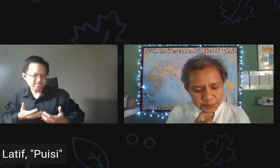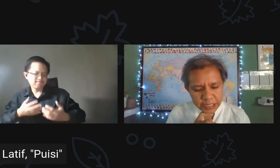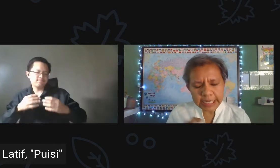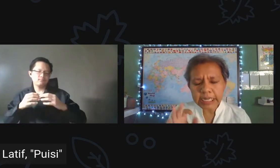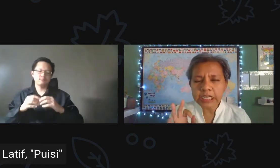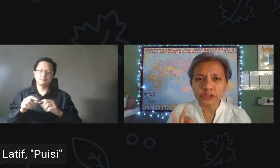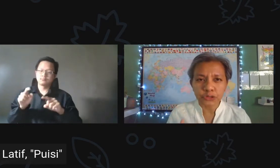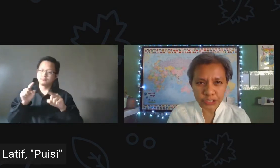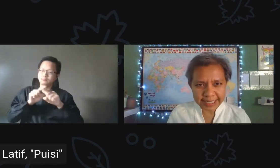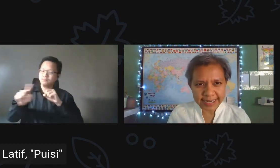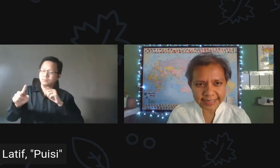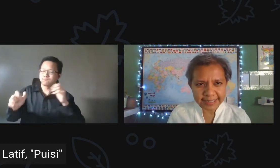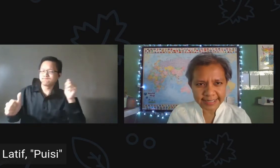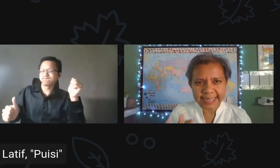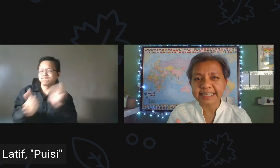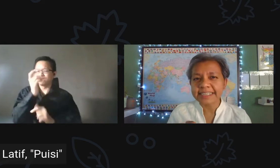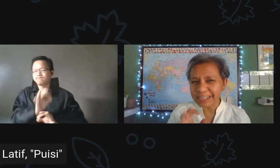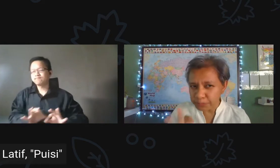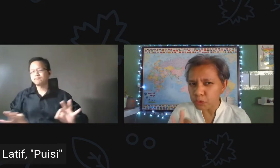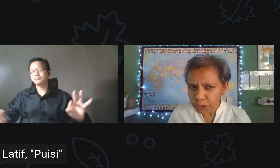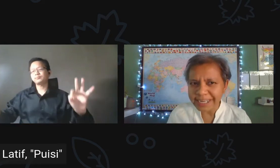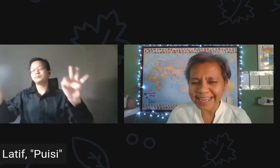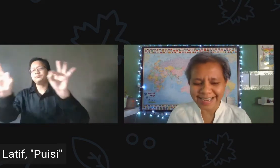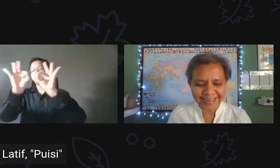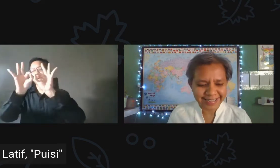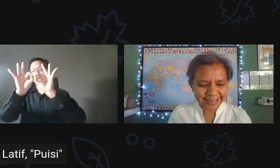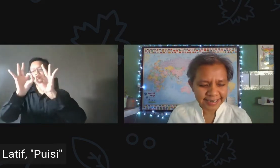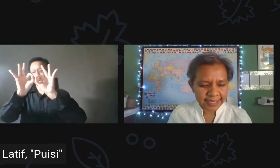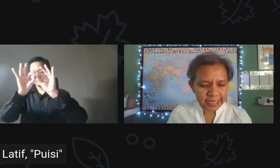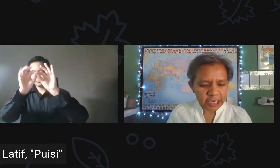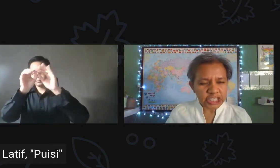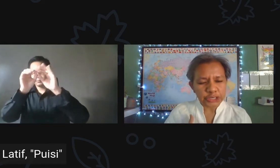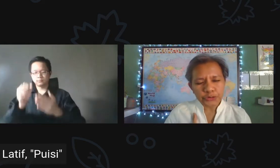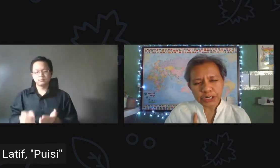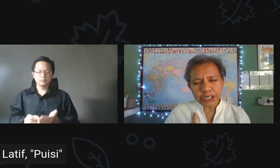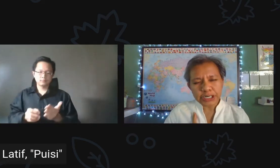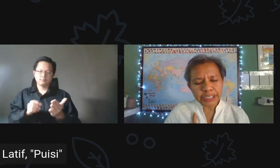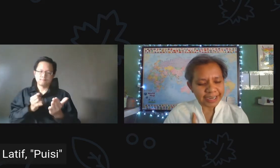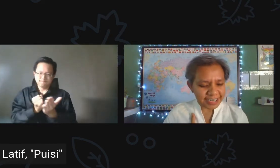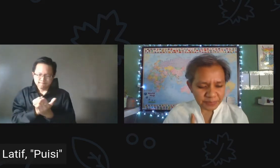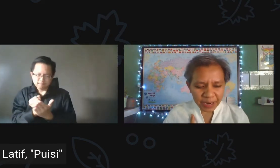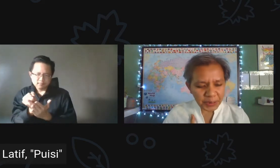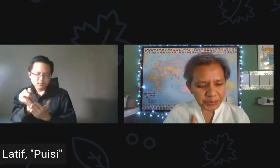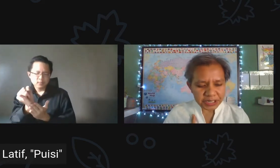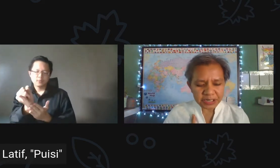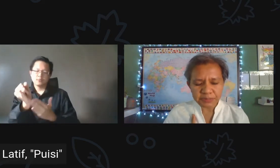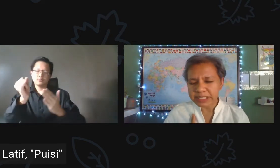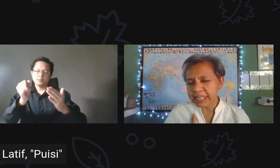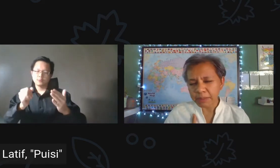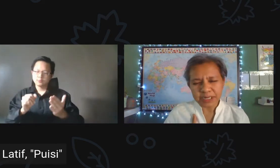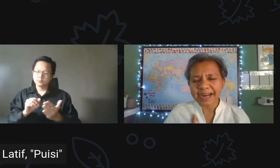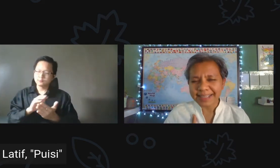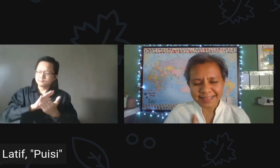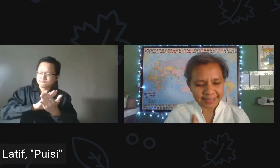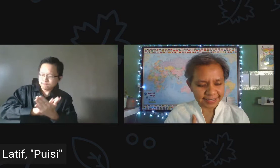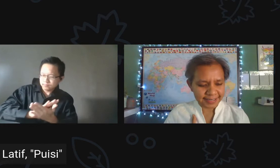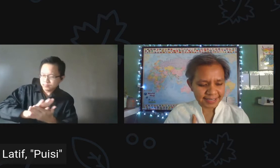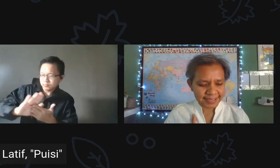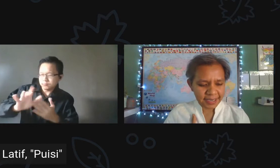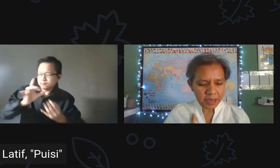ialah ketulusan dan kemurnian Jiwa yang dibawa bersama kata